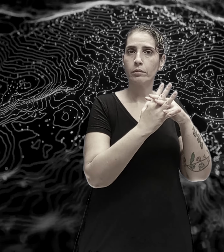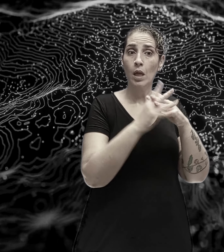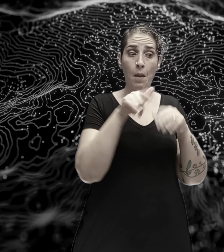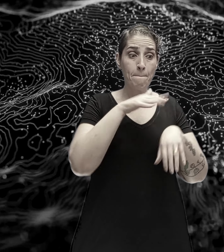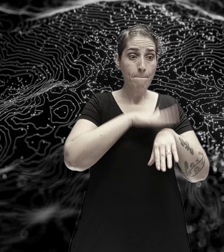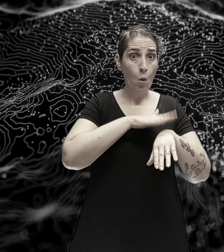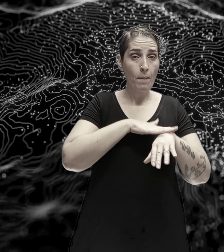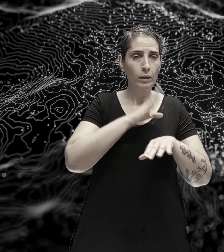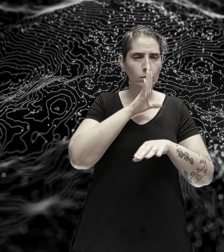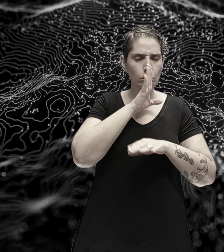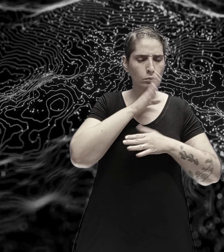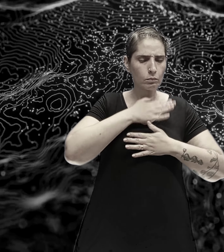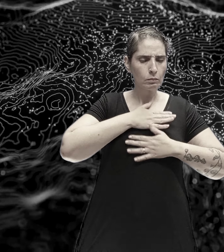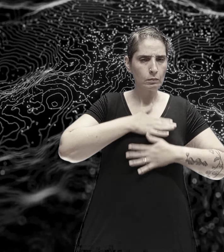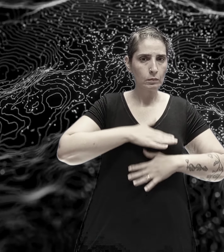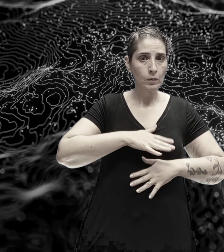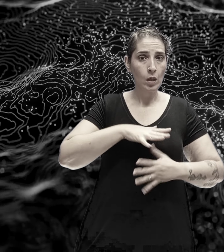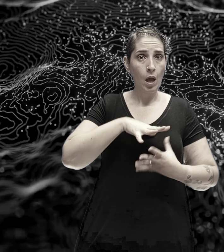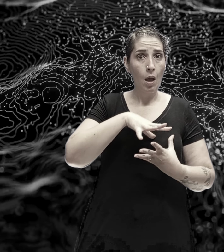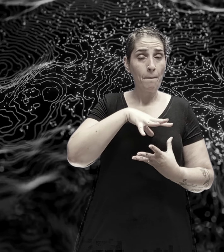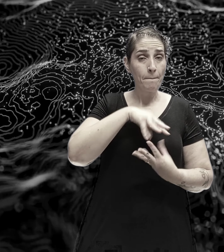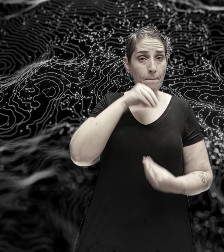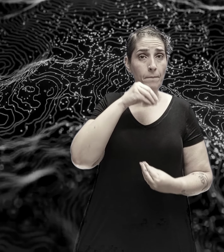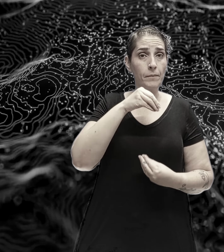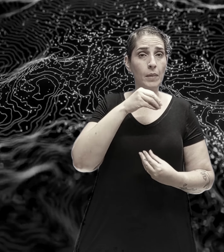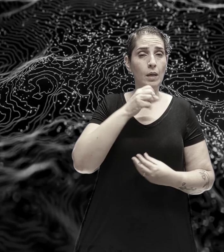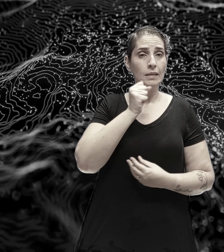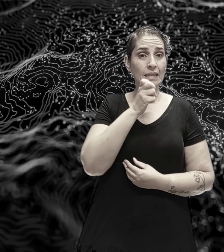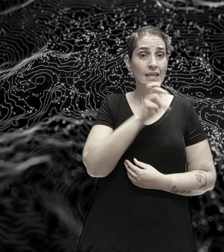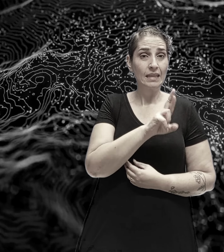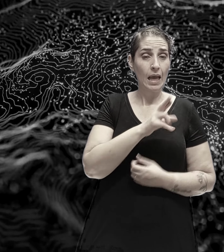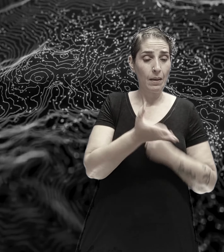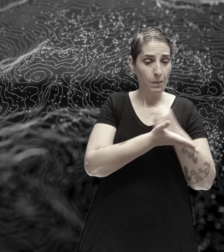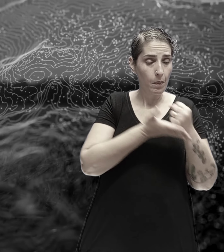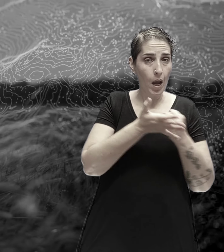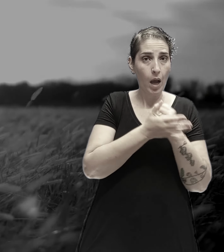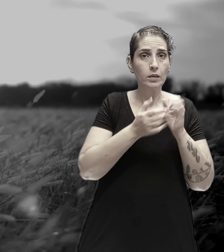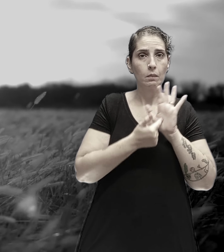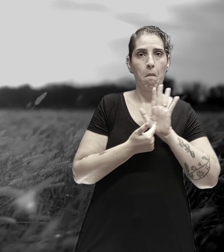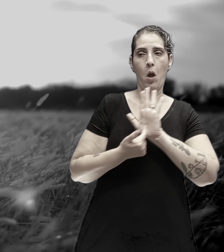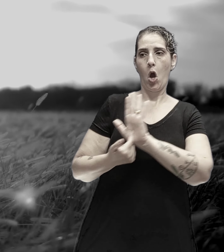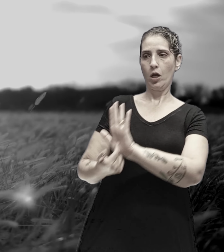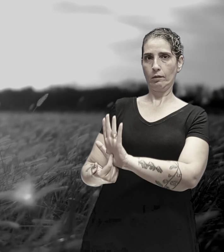É nesse espaço que a essência do ser se revela.